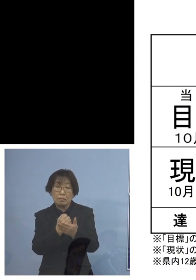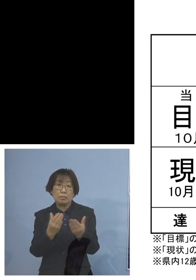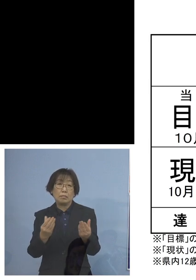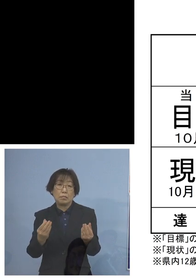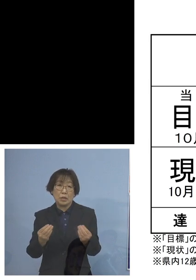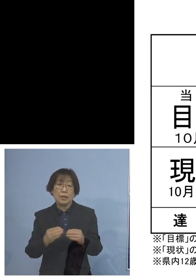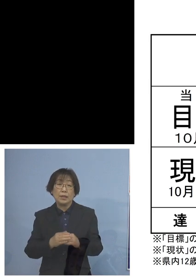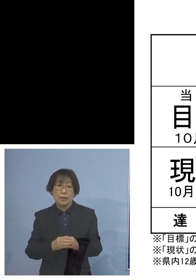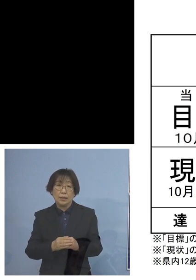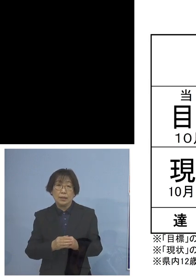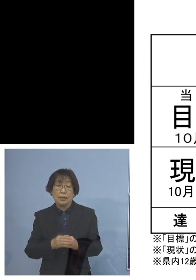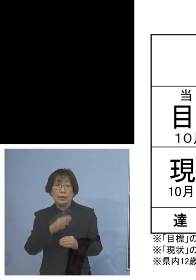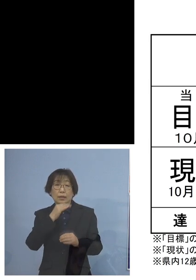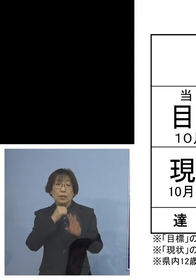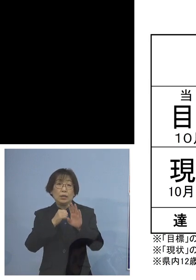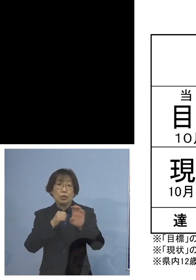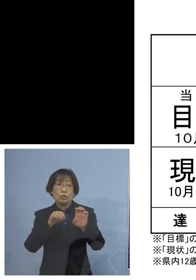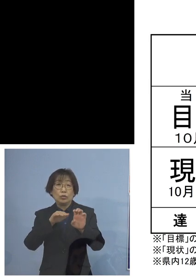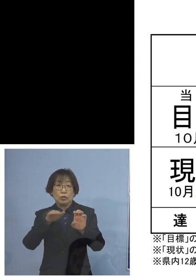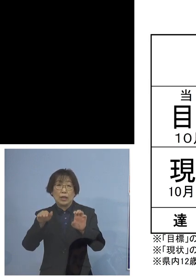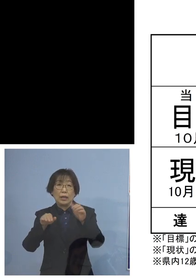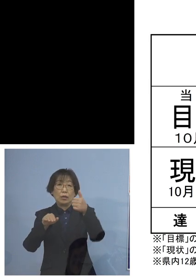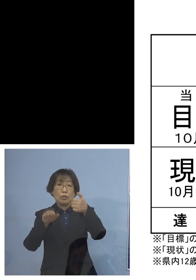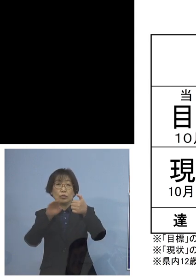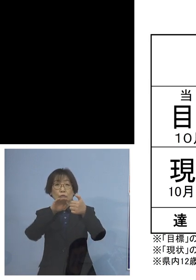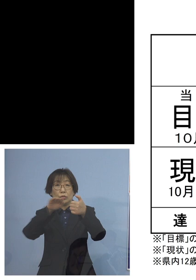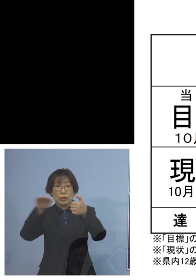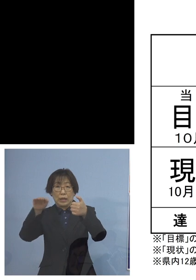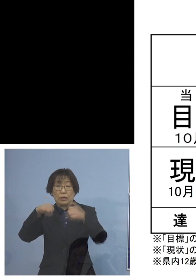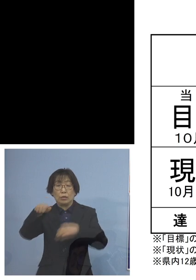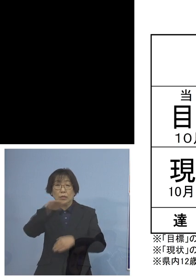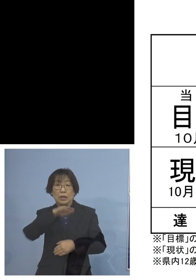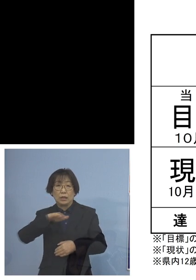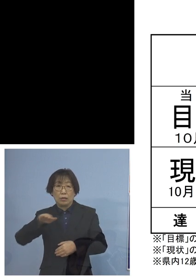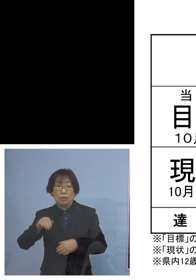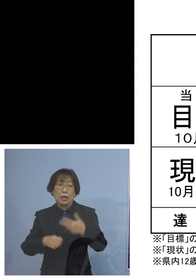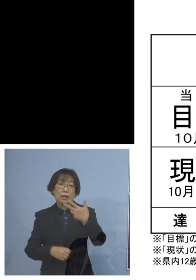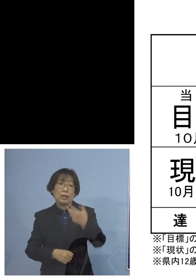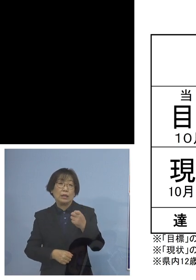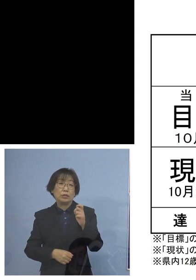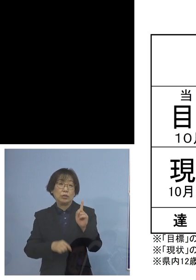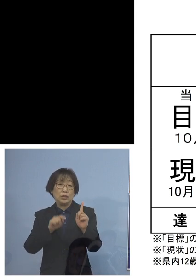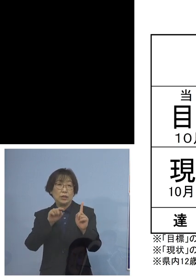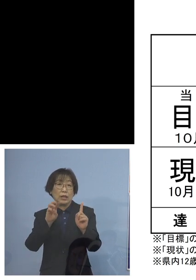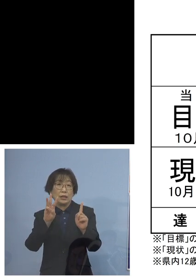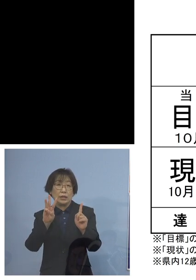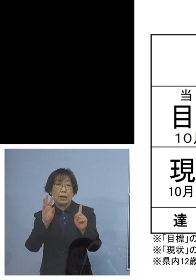また、40代から50代の皆様方にも 71.3パーセントということですから